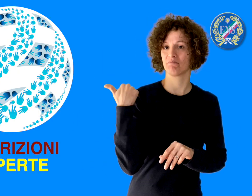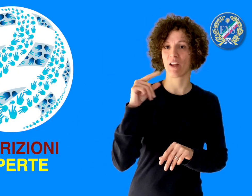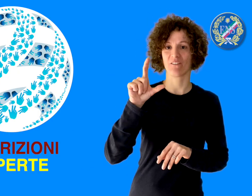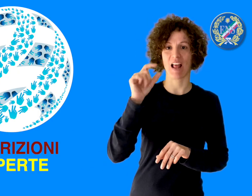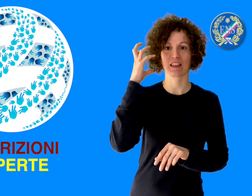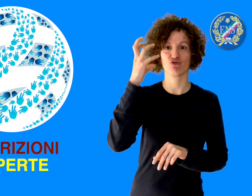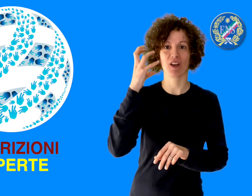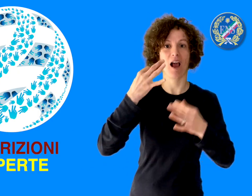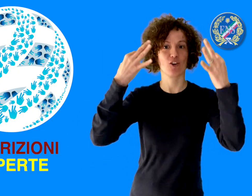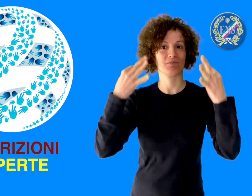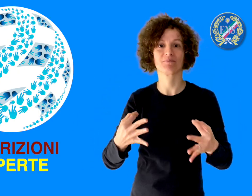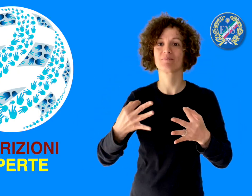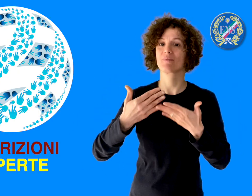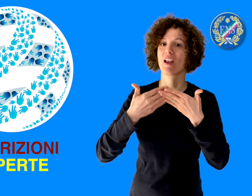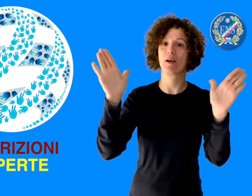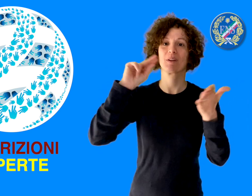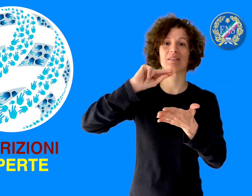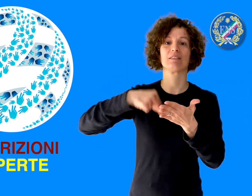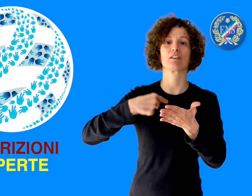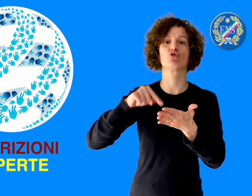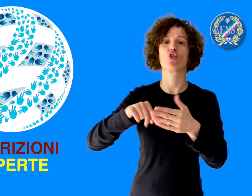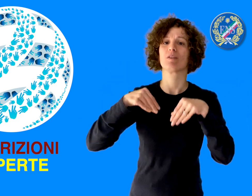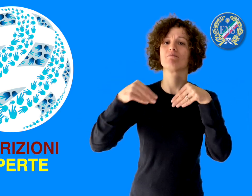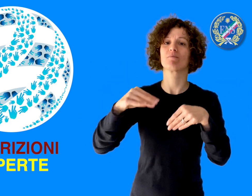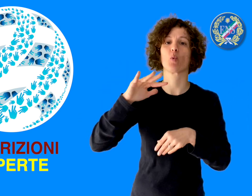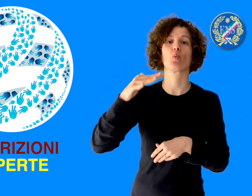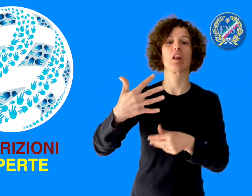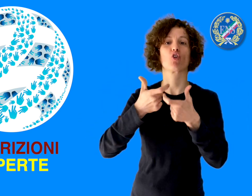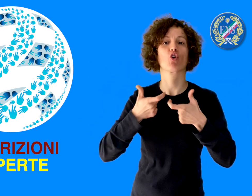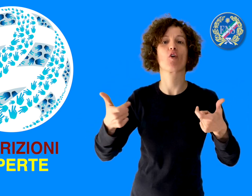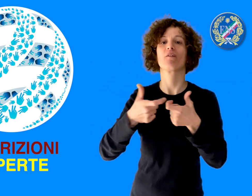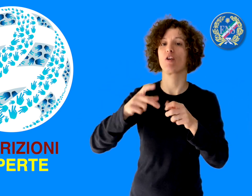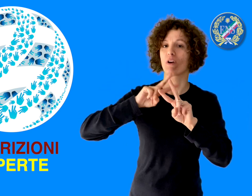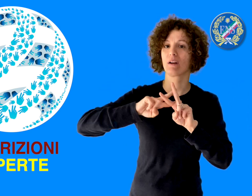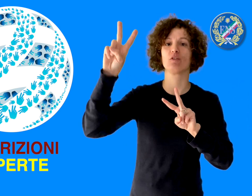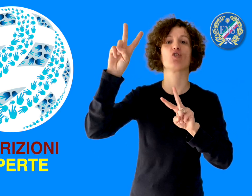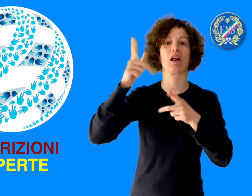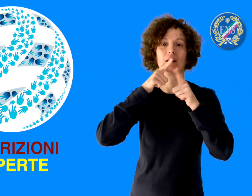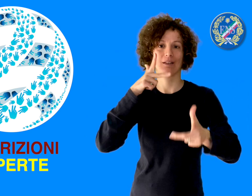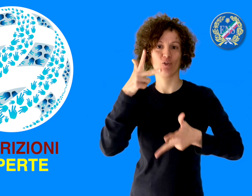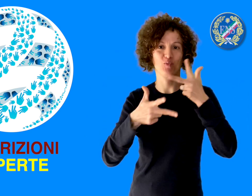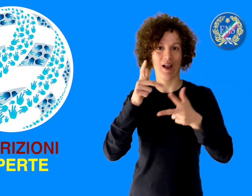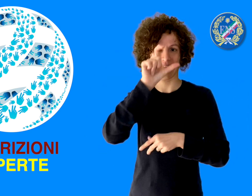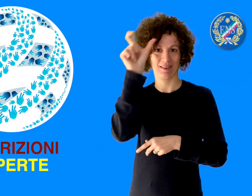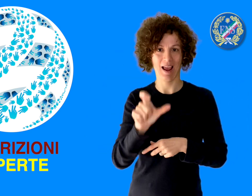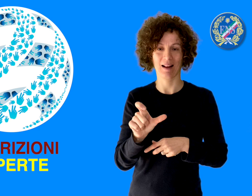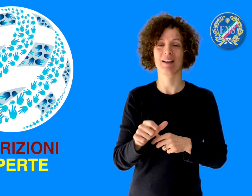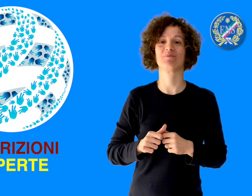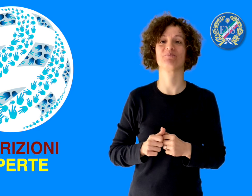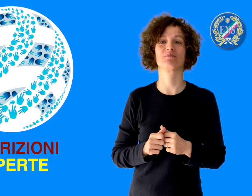Il 20 gennaio 2023 si sono aperte ufficialmente le iscrizioni al 5° Convegno Nazionale sulla Lingua dei Segni Italiana!